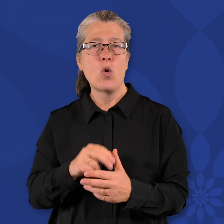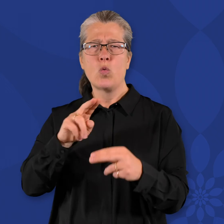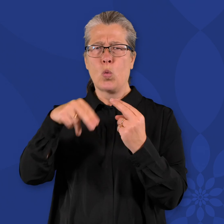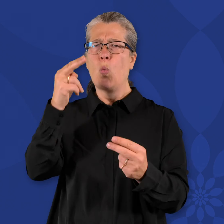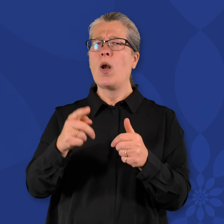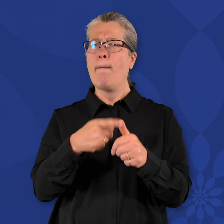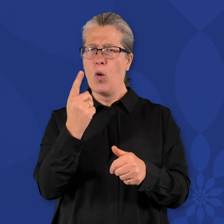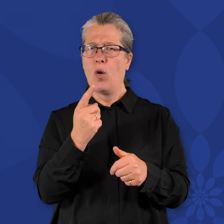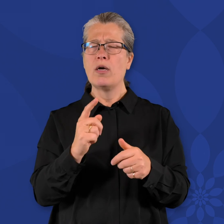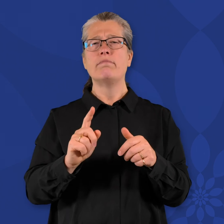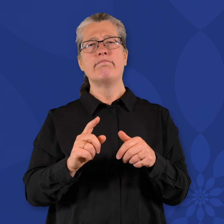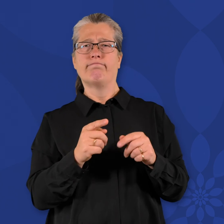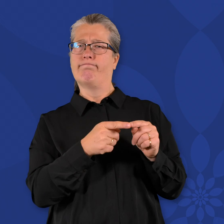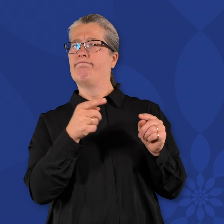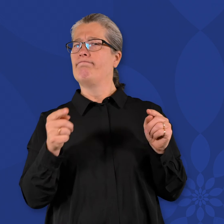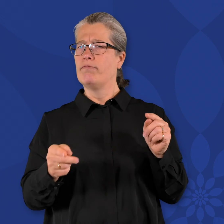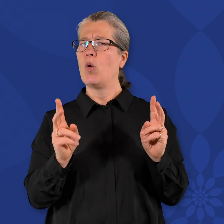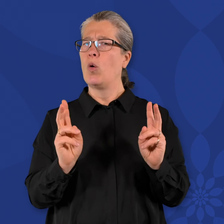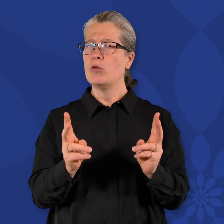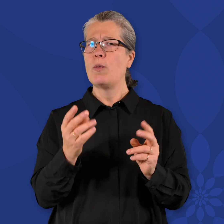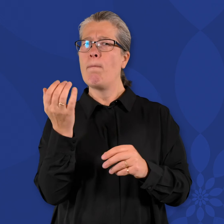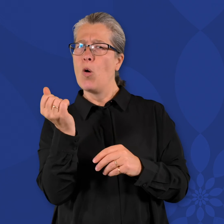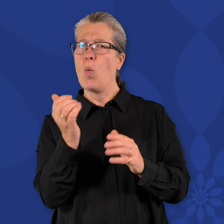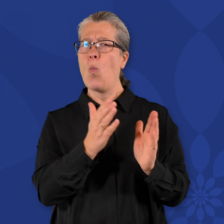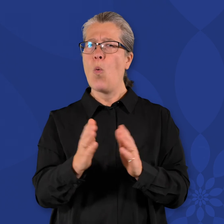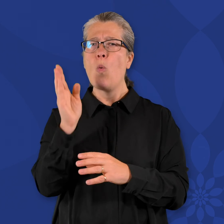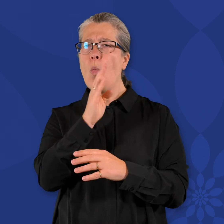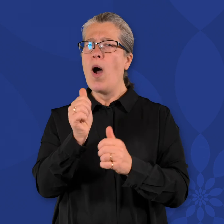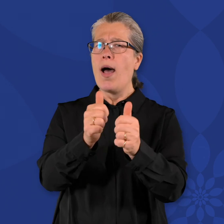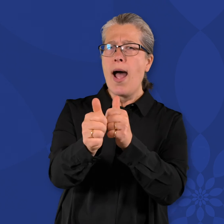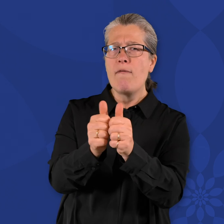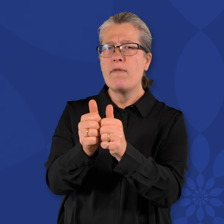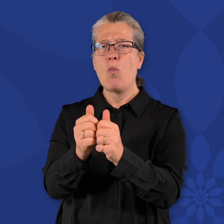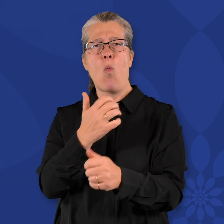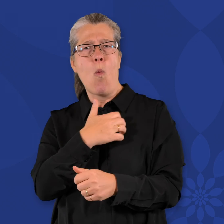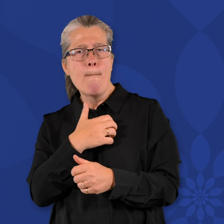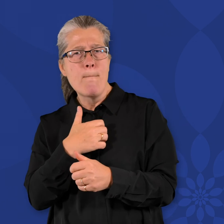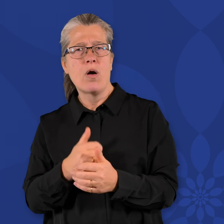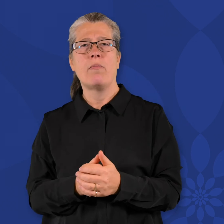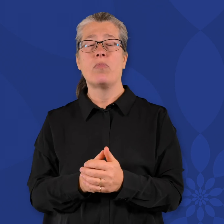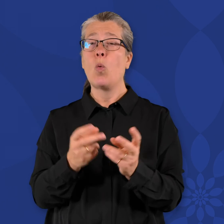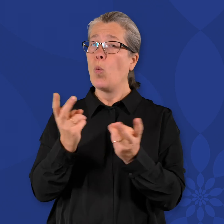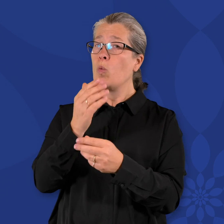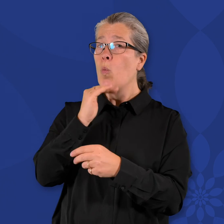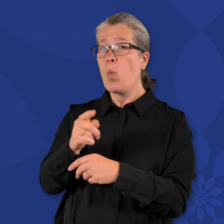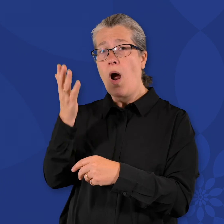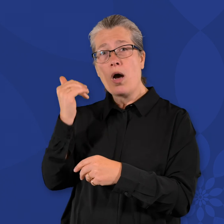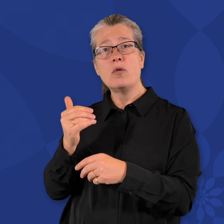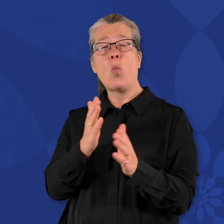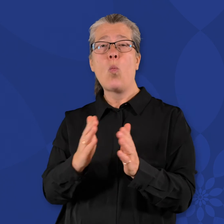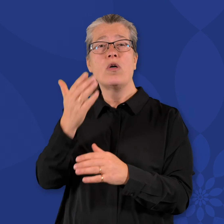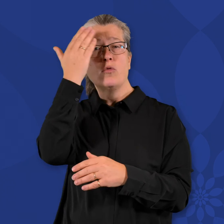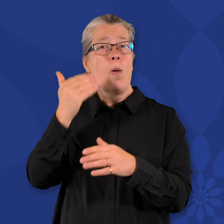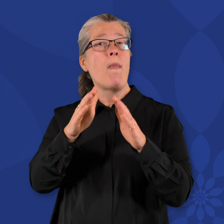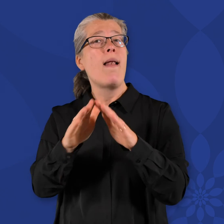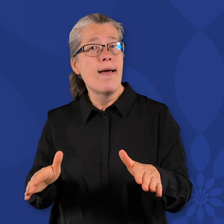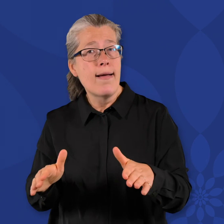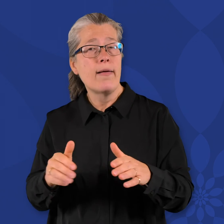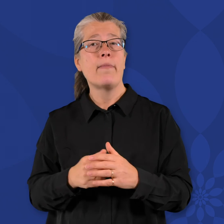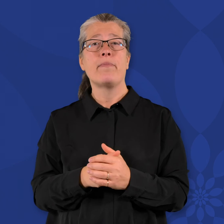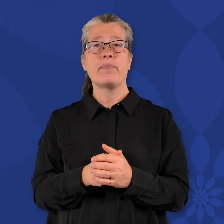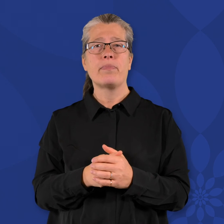Från och med början av juni är det möjligt att ordna tävlingar och hobbyer utomhus och sommarläger för unga.